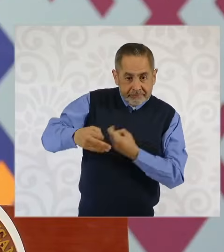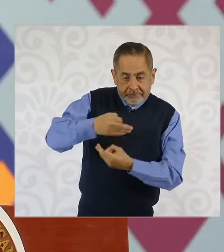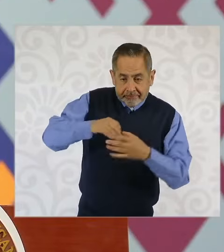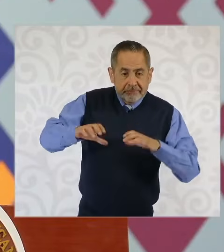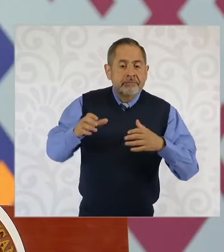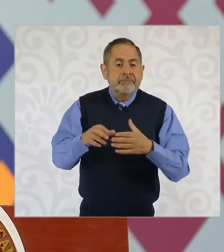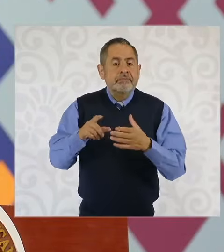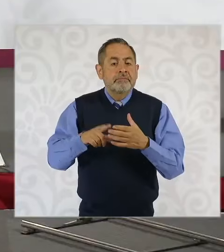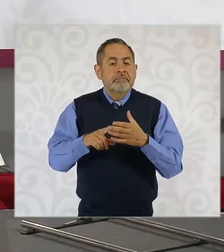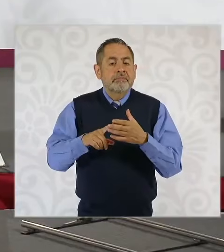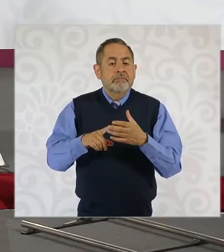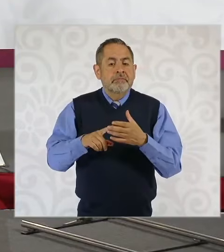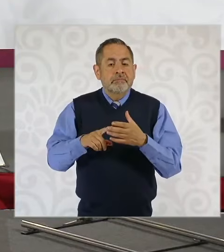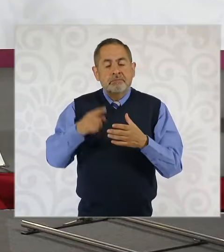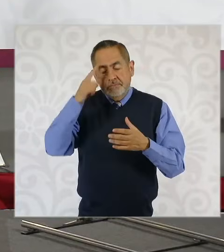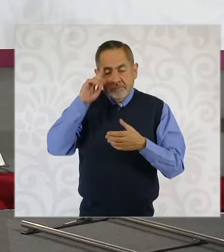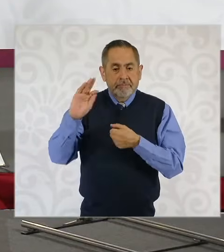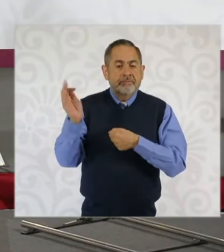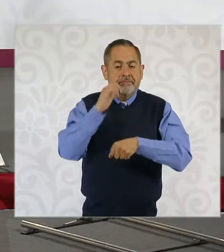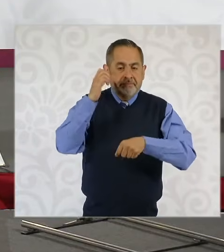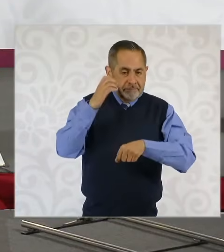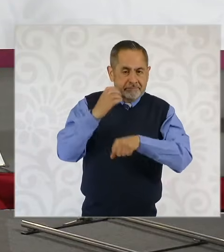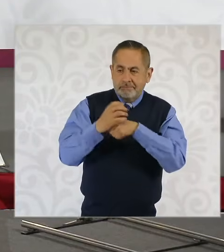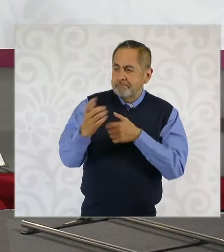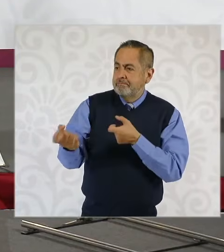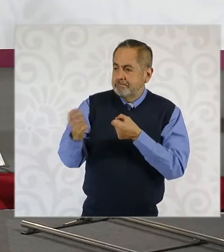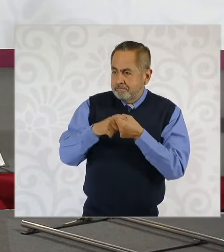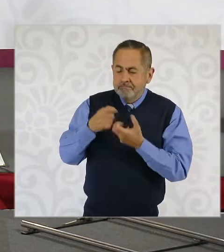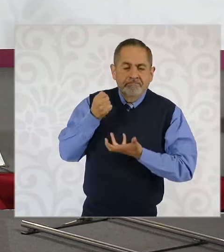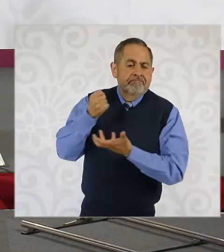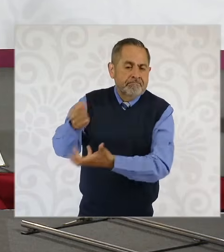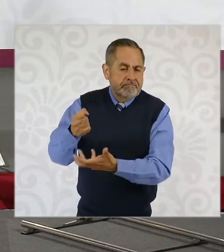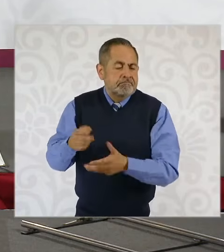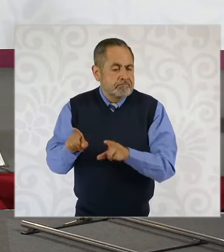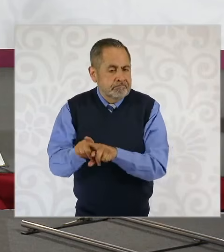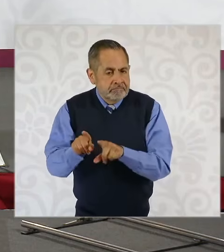federación la federación norr argues a través del presupuesto es una de nuestros principales